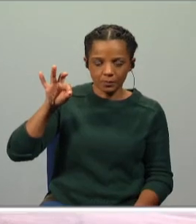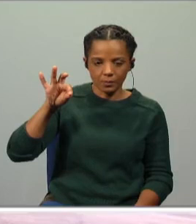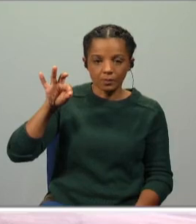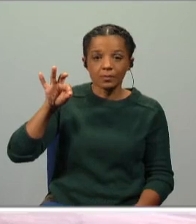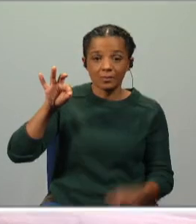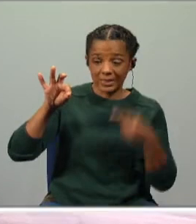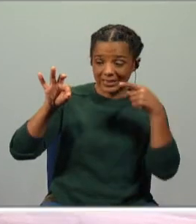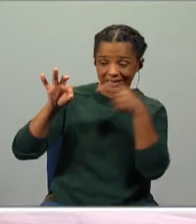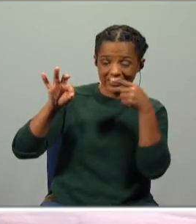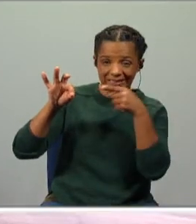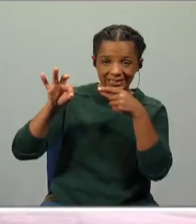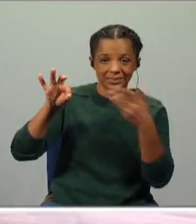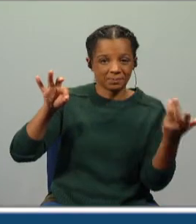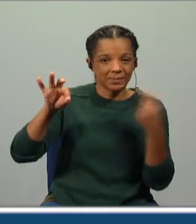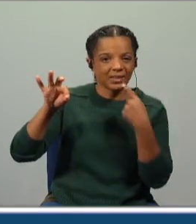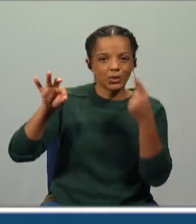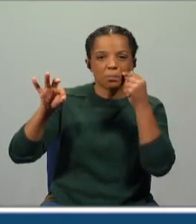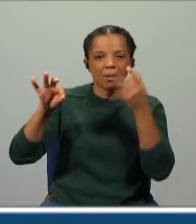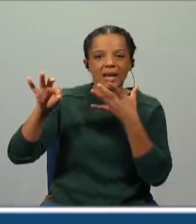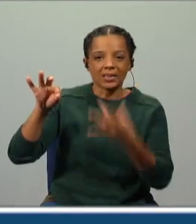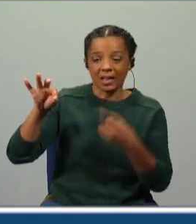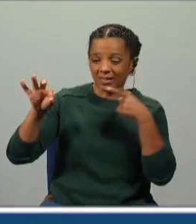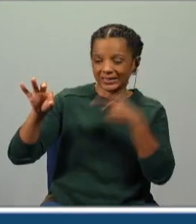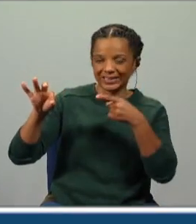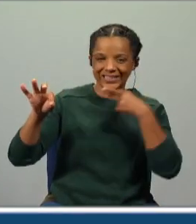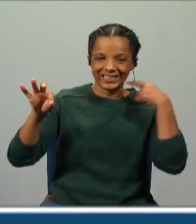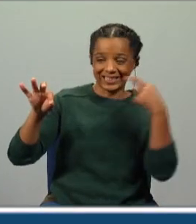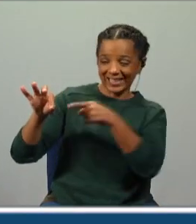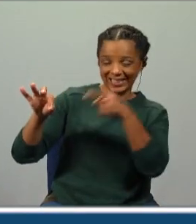Aqui está ele, disse o pai natal, com um grande sorriso.